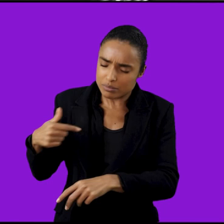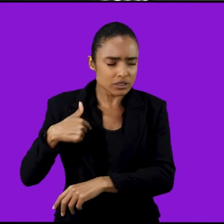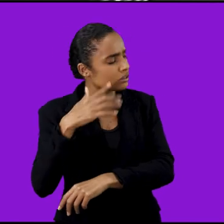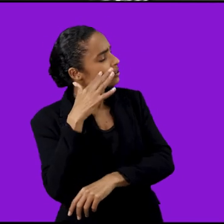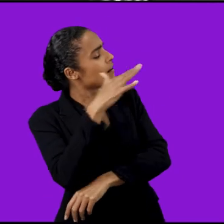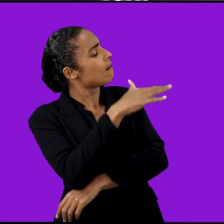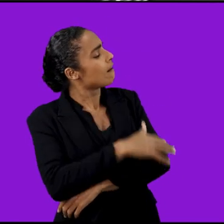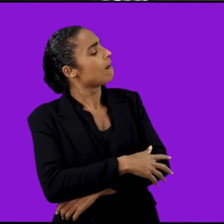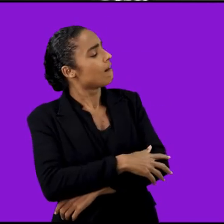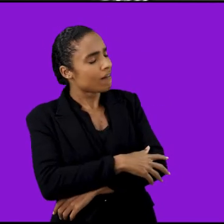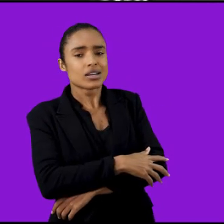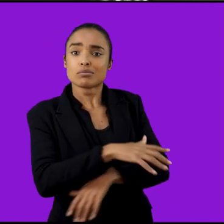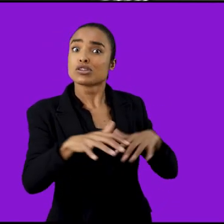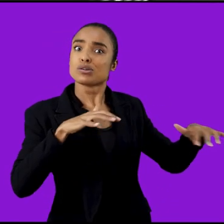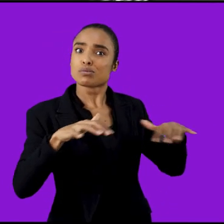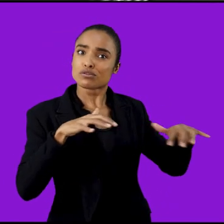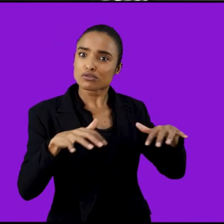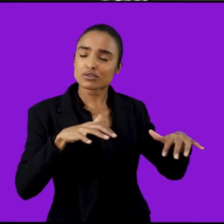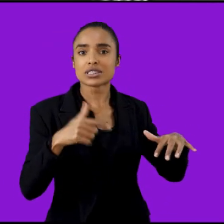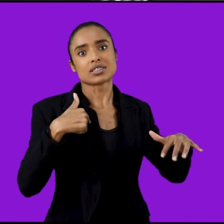Eu falo cara. Eu fico prestando atenção nesses movimentos e é exatamente isso que